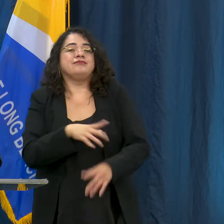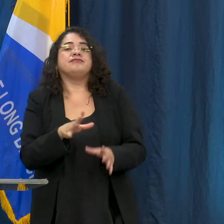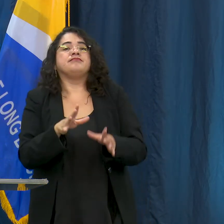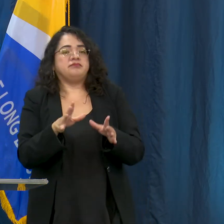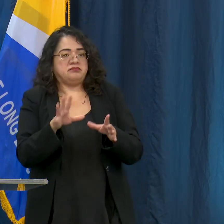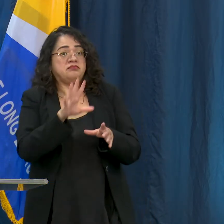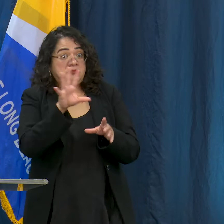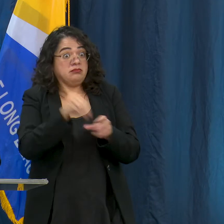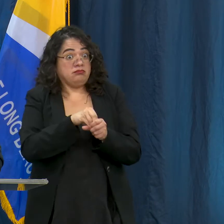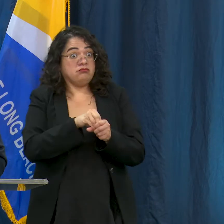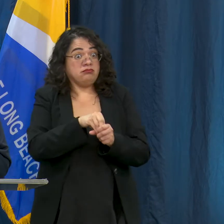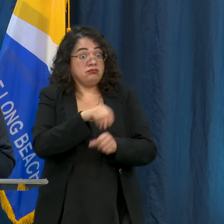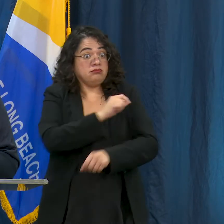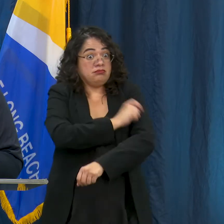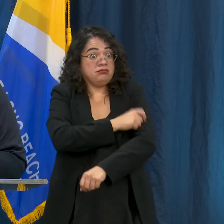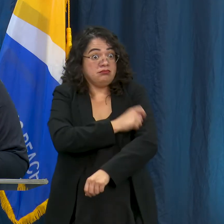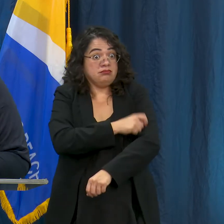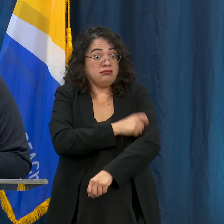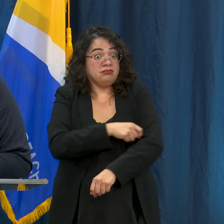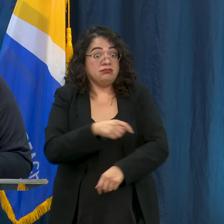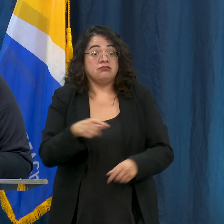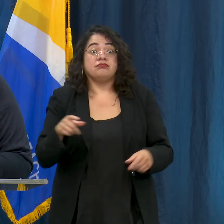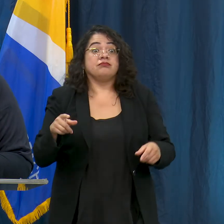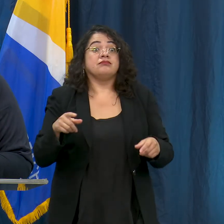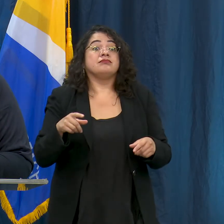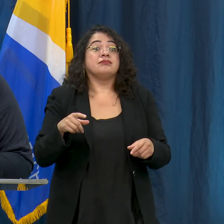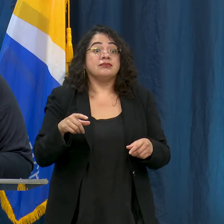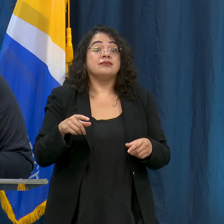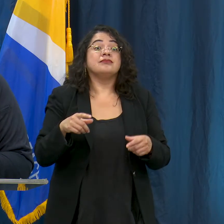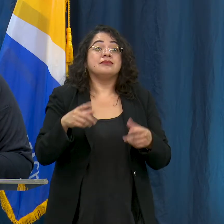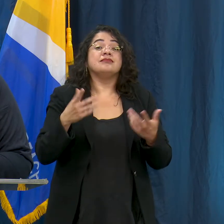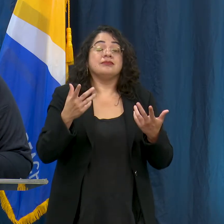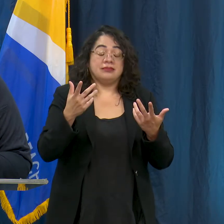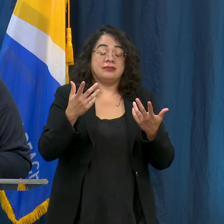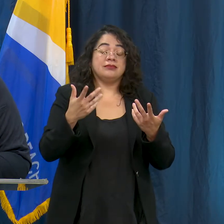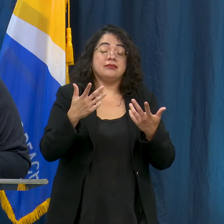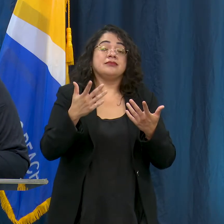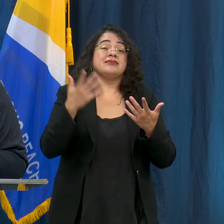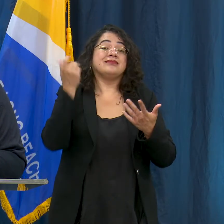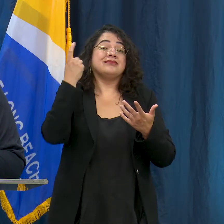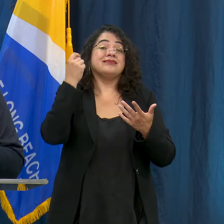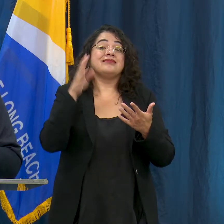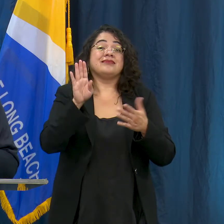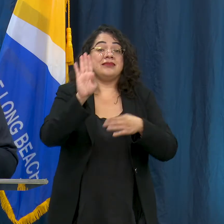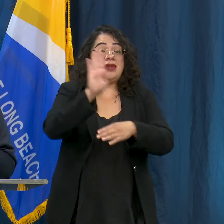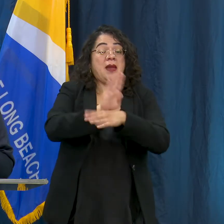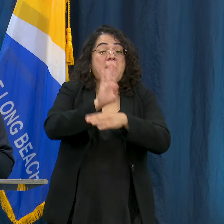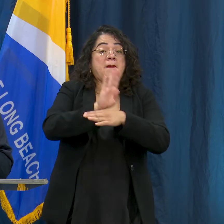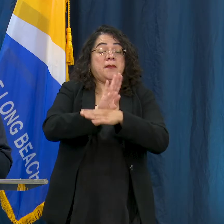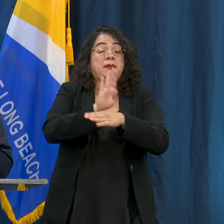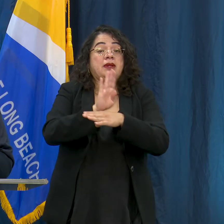pero record ons que los los negocios tirado's que seguir answer ADO's después